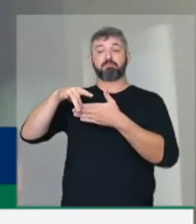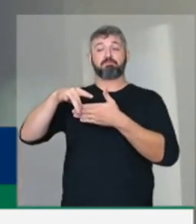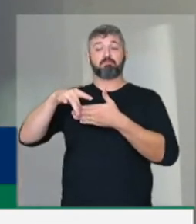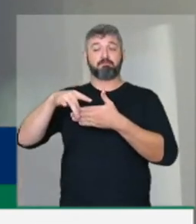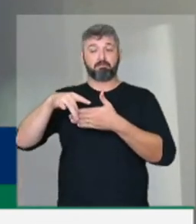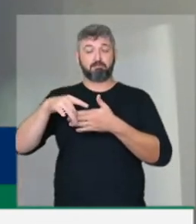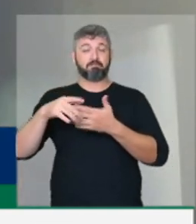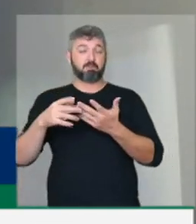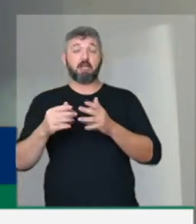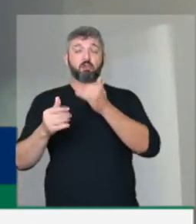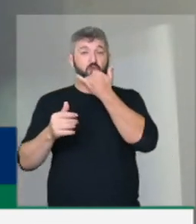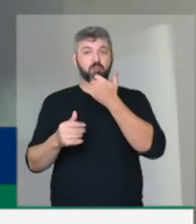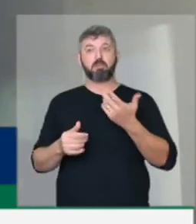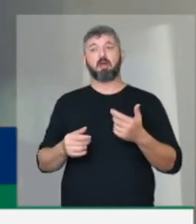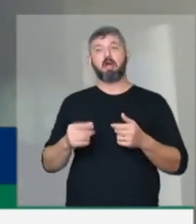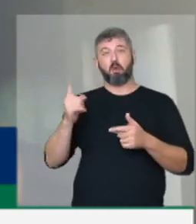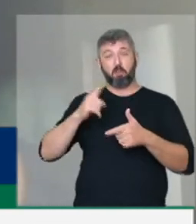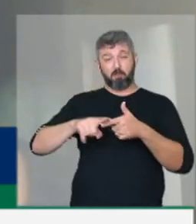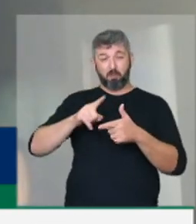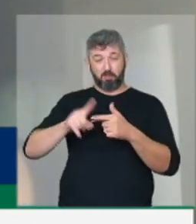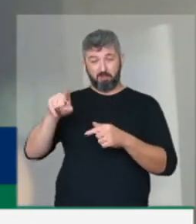HOMEM SÓ. O PRESIDENTE TEM OS SEUS FILHOTES QUE PRECISAM,